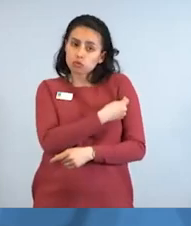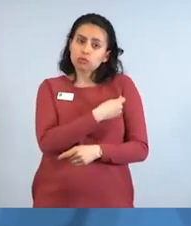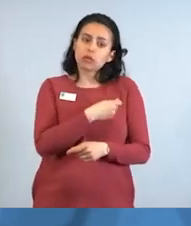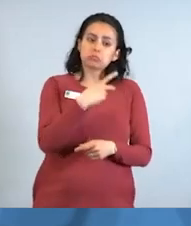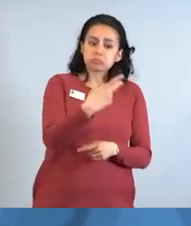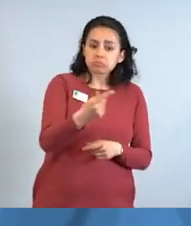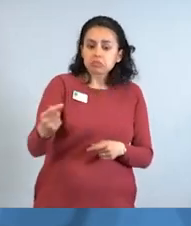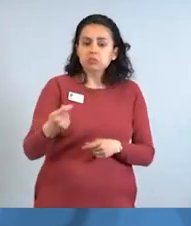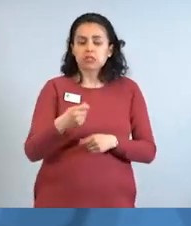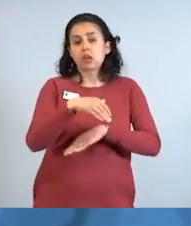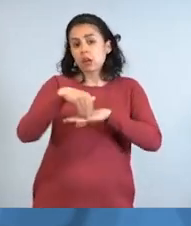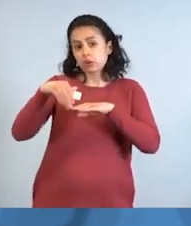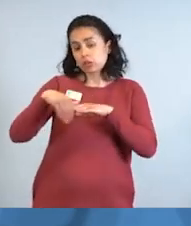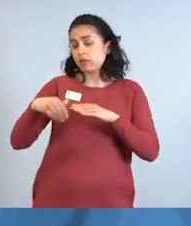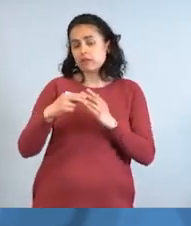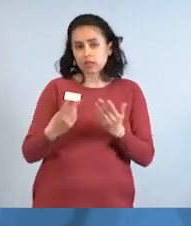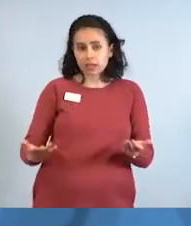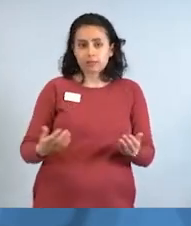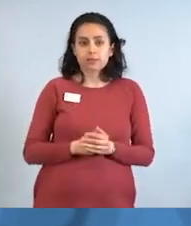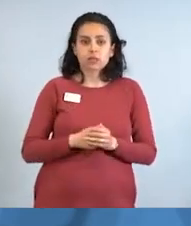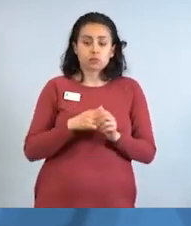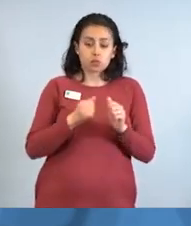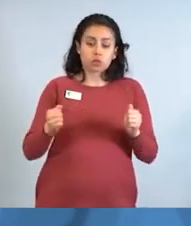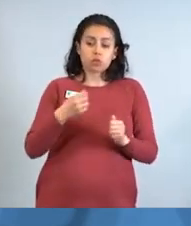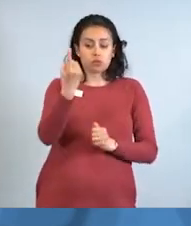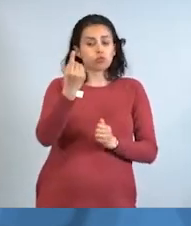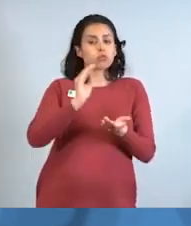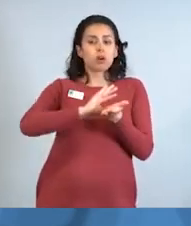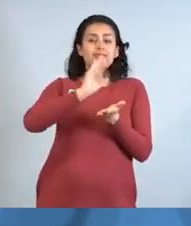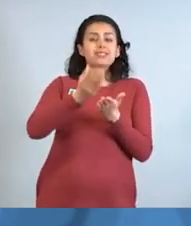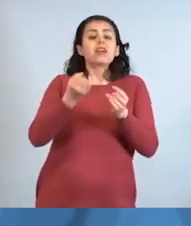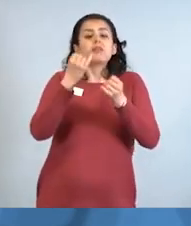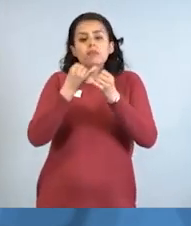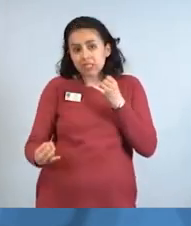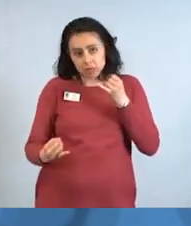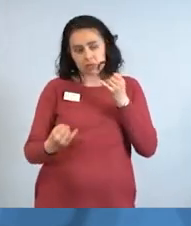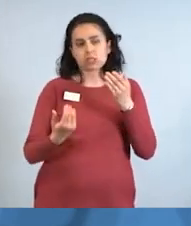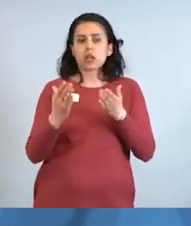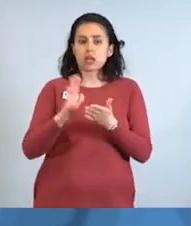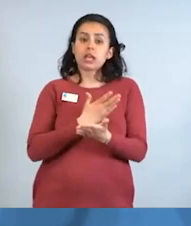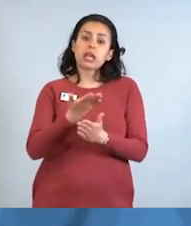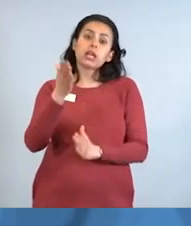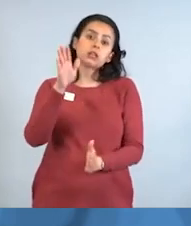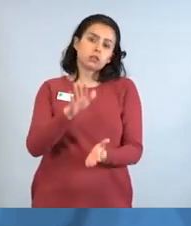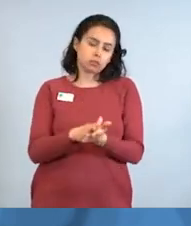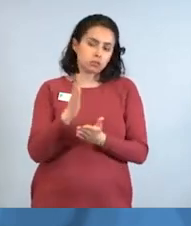Yksi annos on näköpiirissä viimeistään heinäkuun aikana.